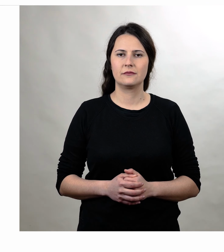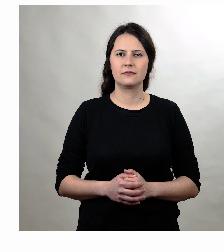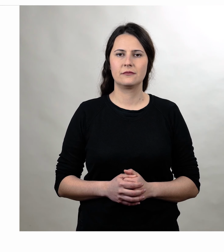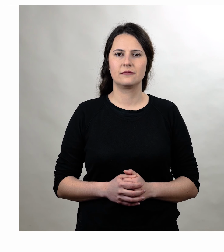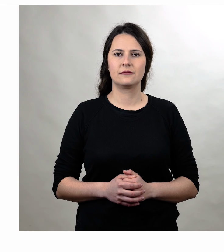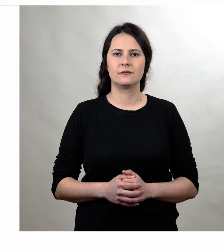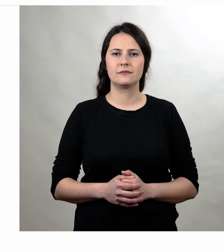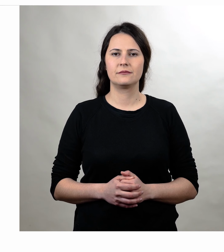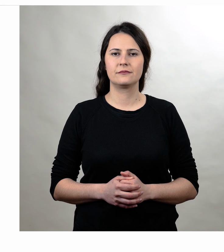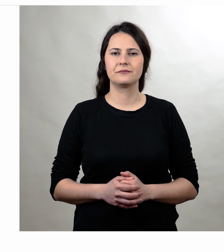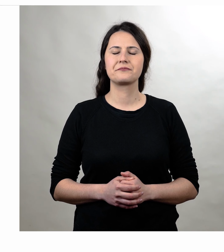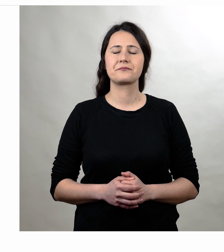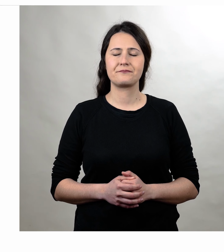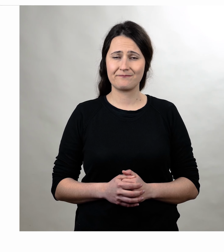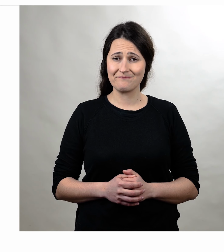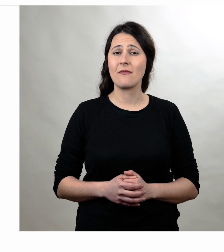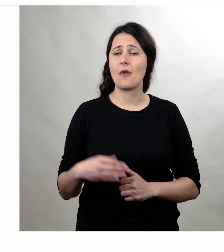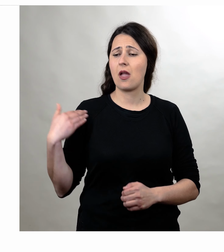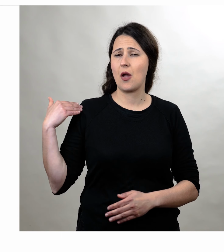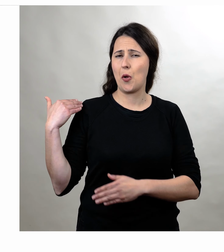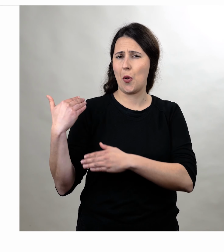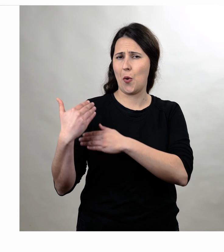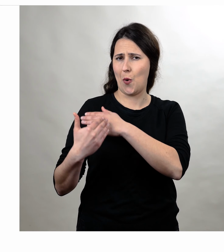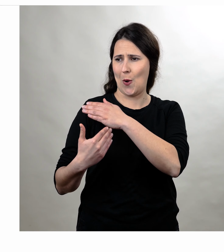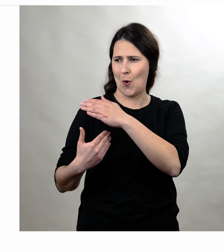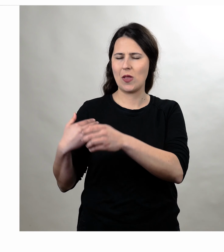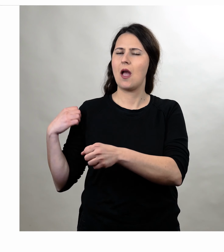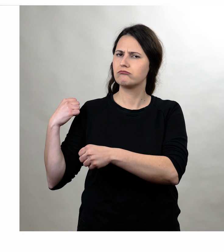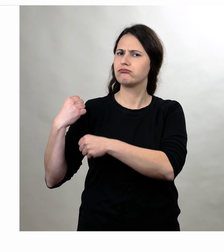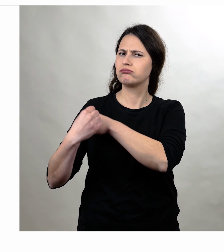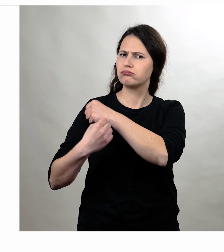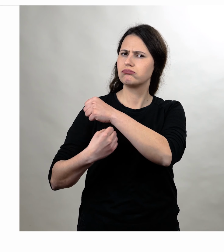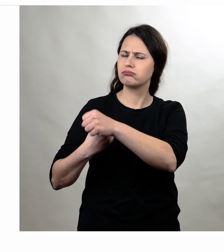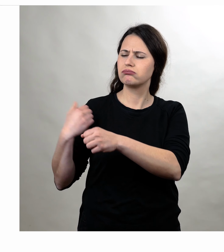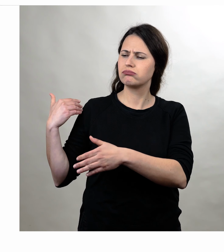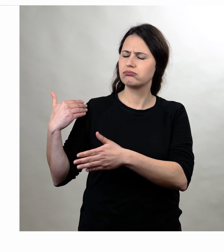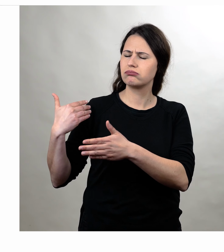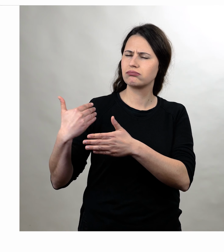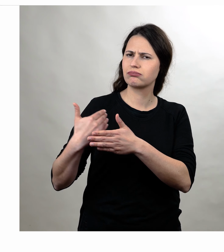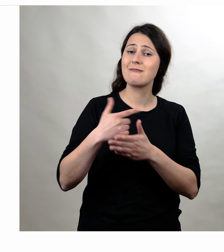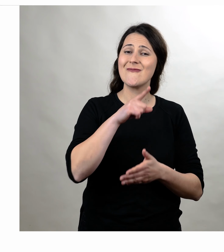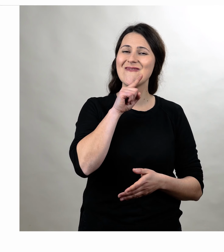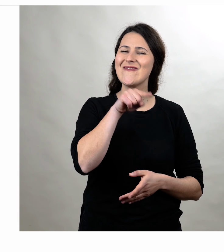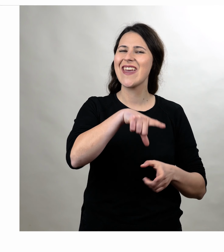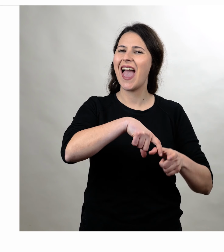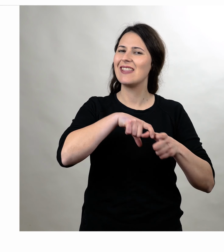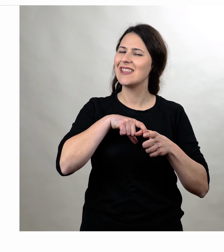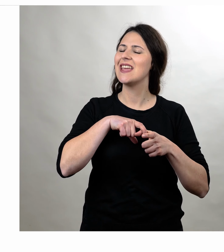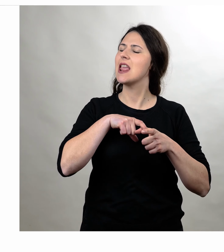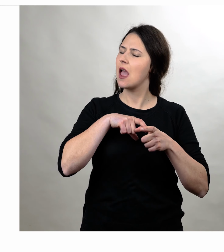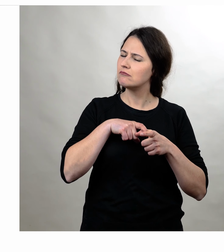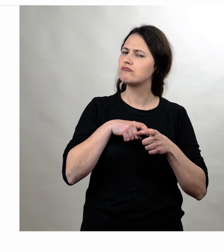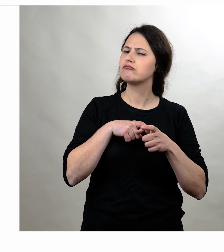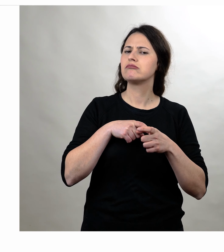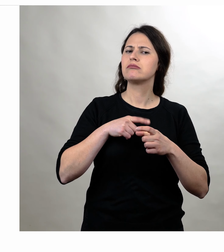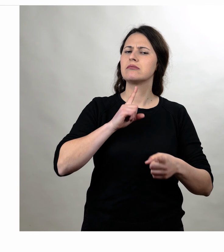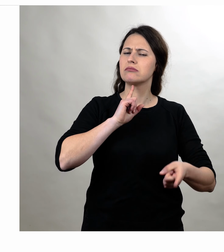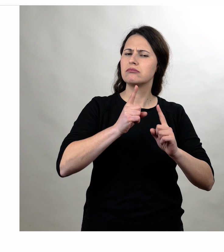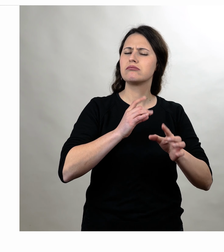Εδώ και αρκετά χρόνια, η εταιρεία διοργανώνει μοναδικές εμπειρίες στη φύση.